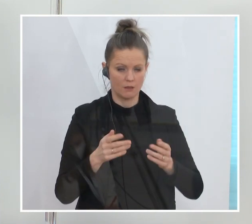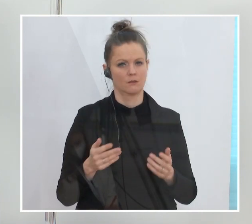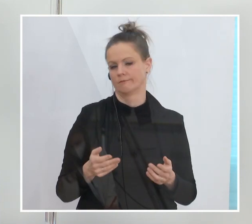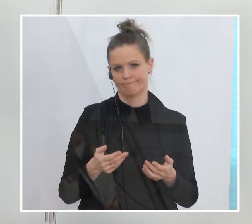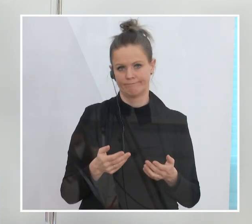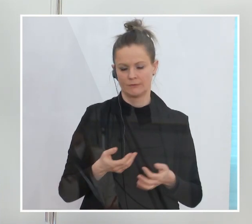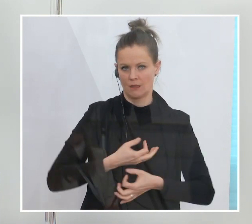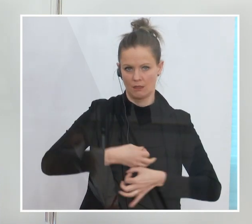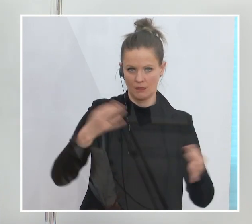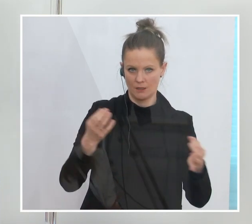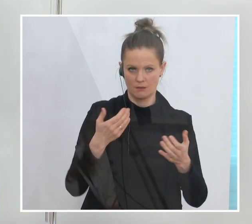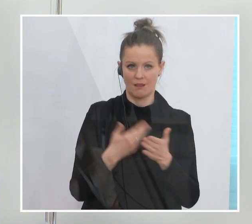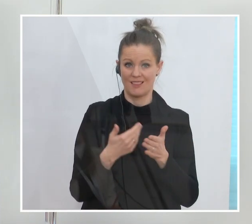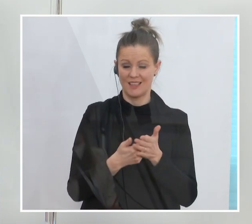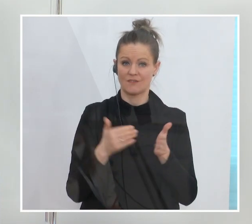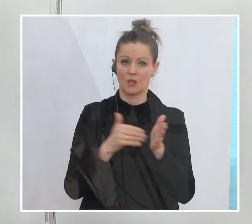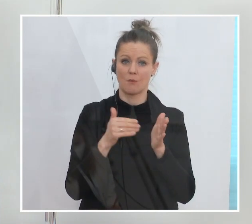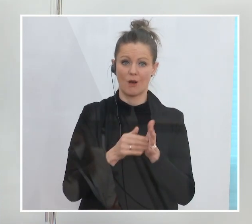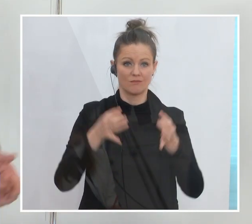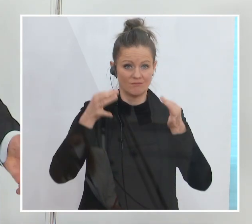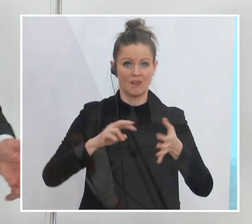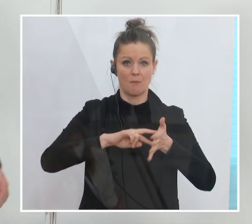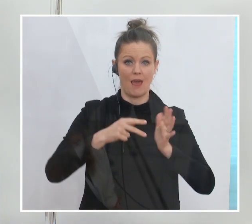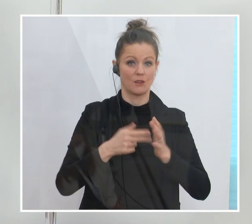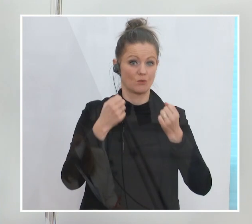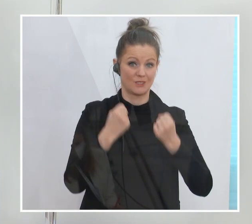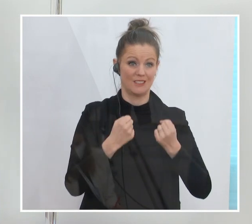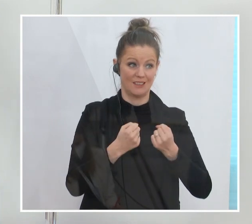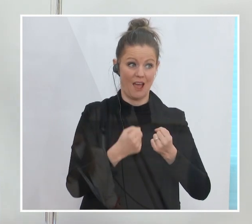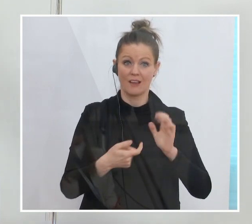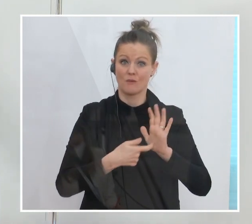viel geforderte Planungssicherheit, die sehr verständlich eingefordert wird, aber nicht so